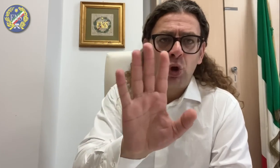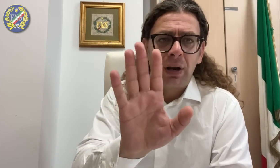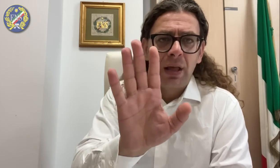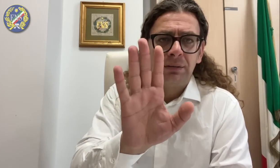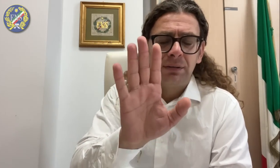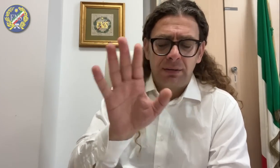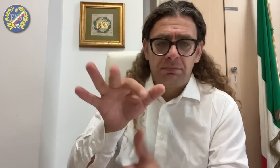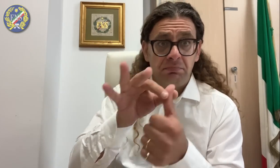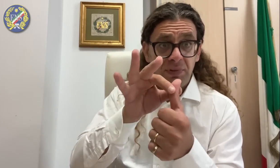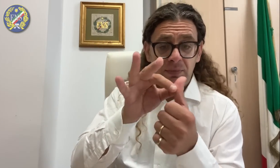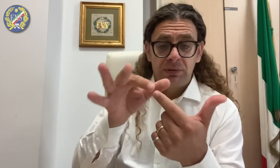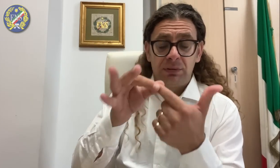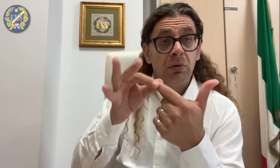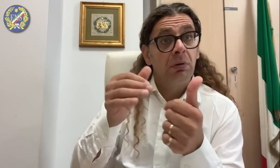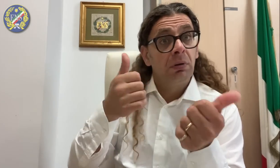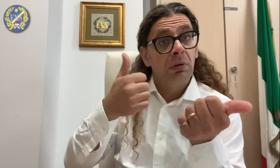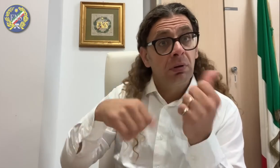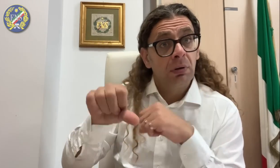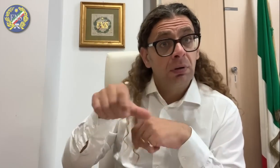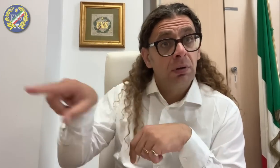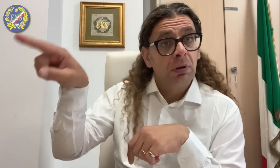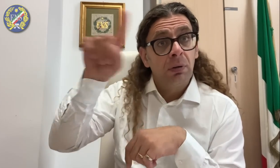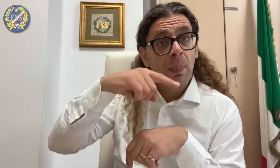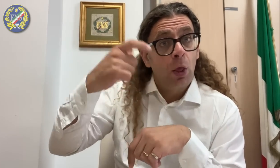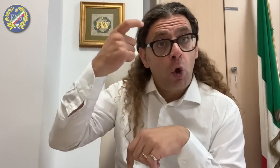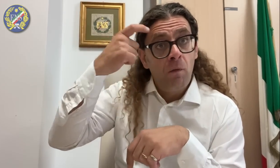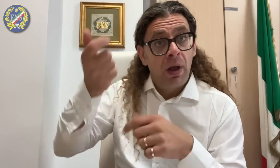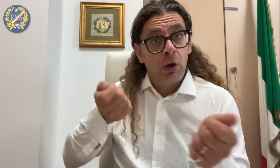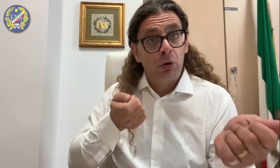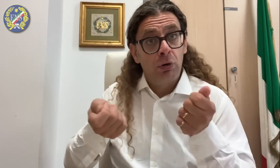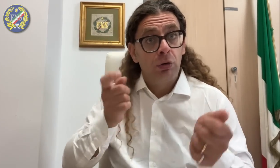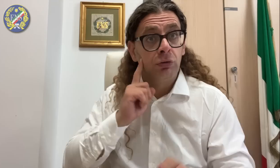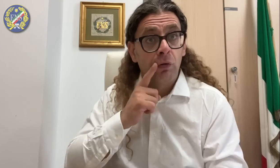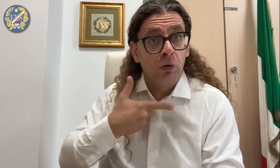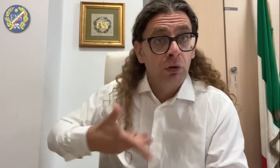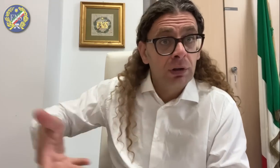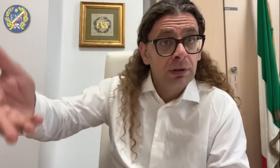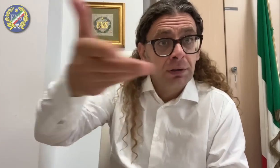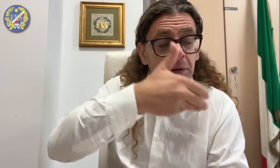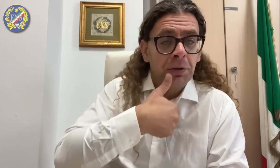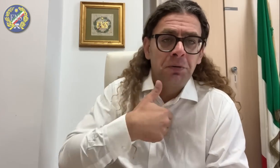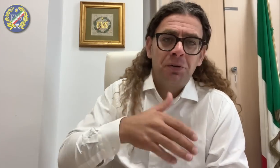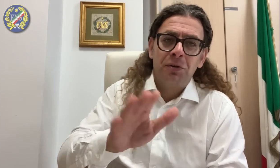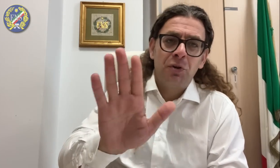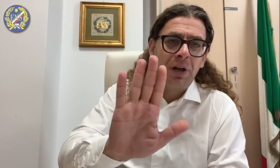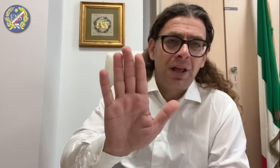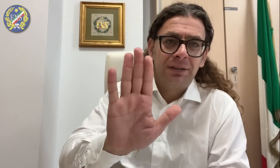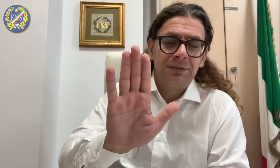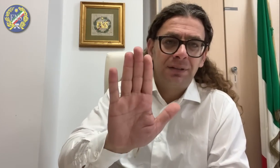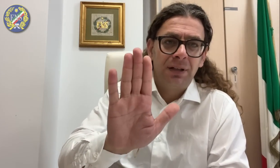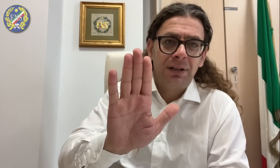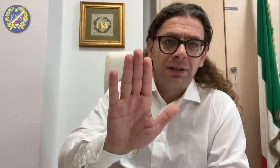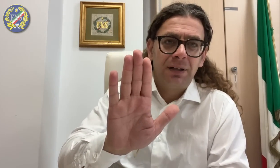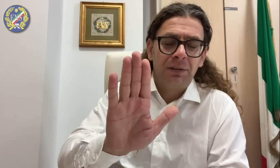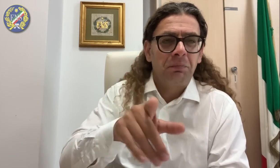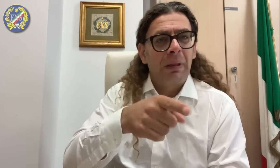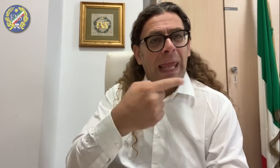Non è contemplabile! Inoltre, pensate che il Governo possa occuparsi della gestione dei sordi italiani al posto dell’ENS? Non è così.